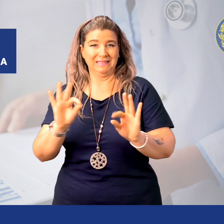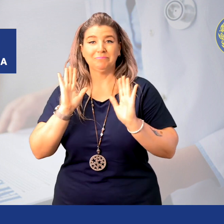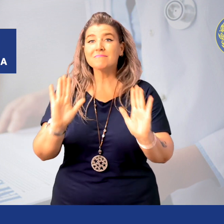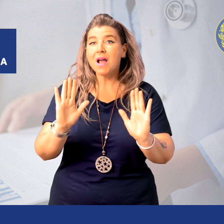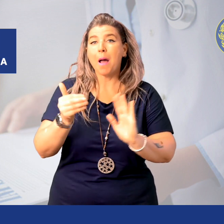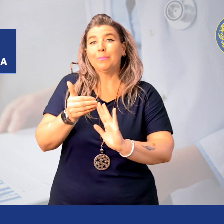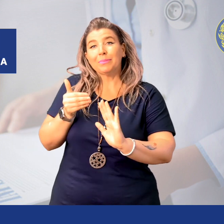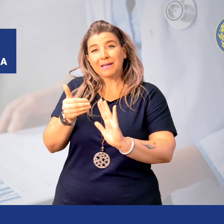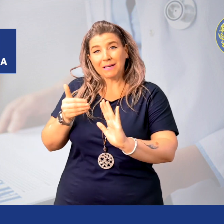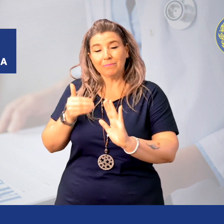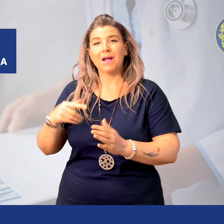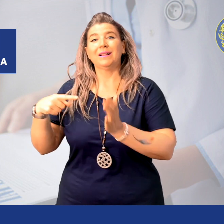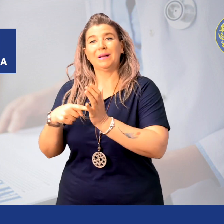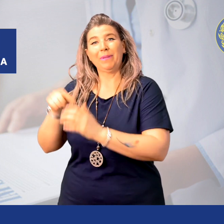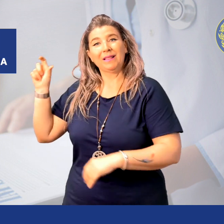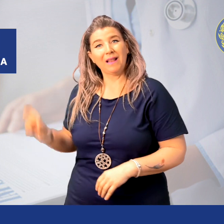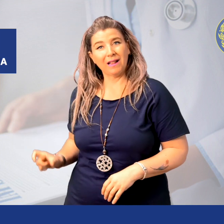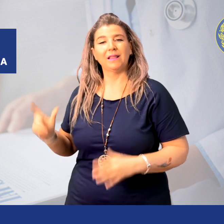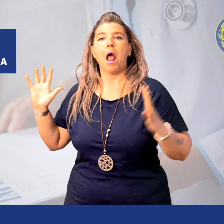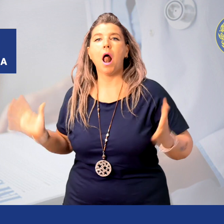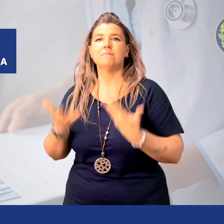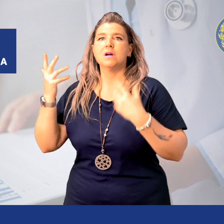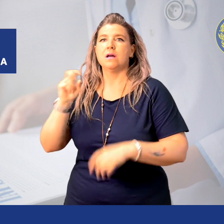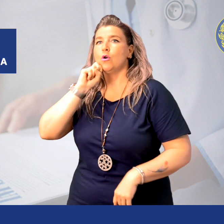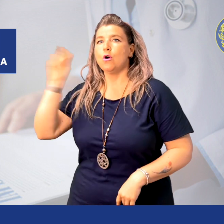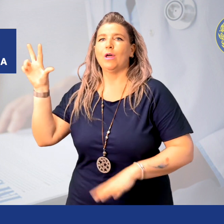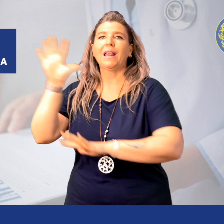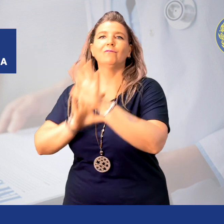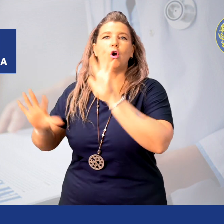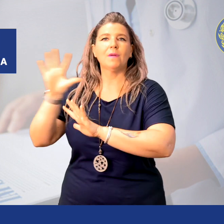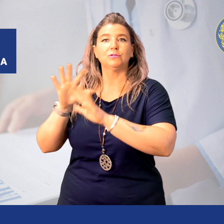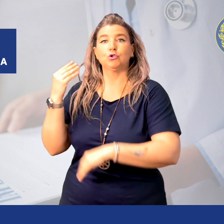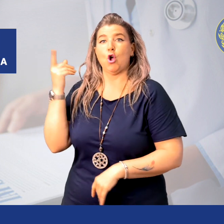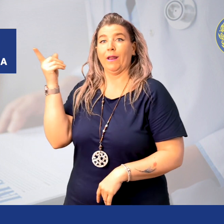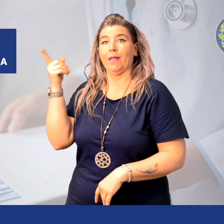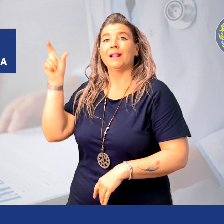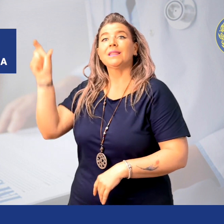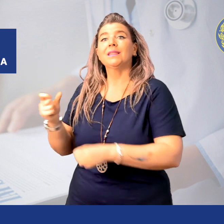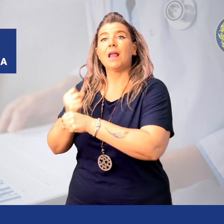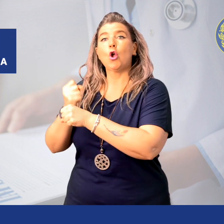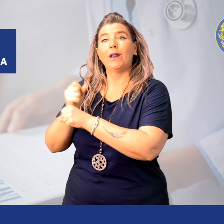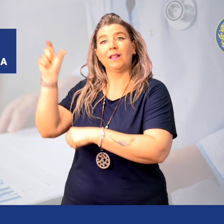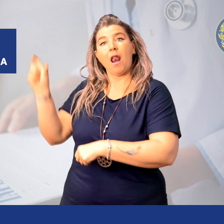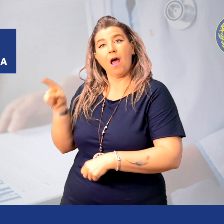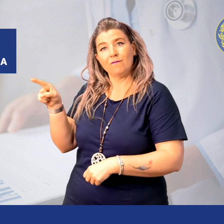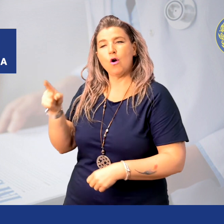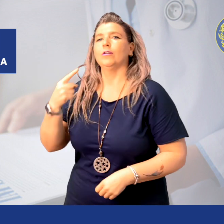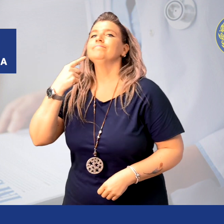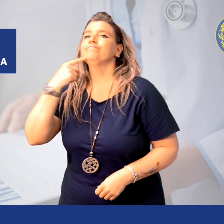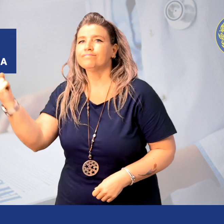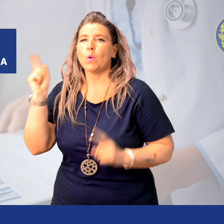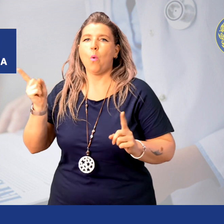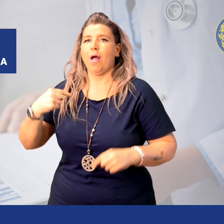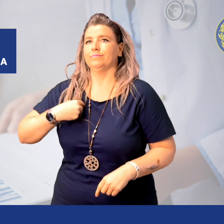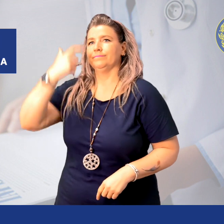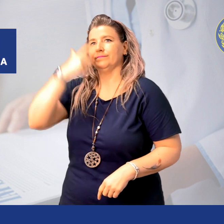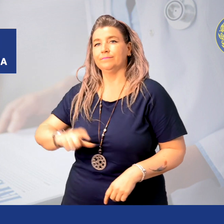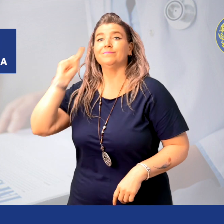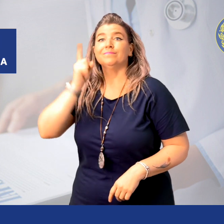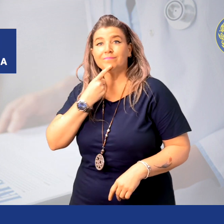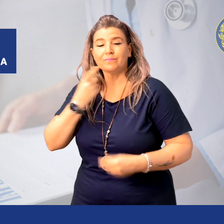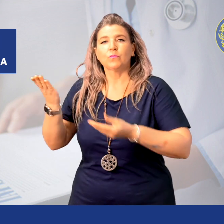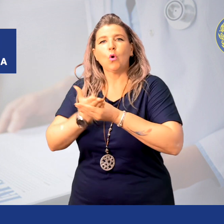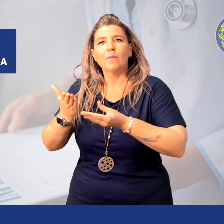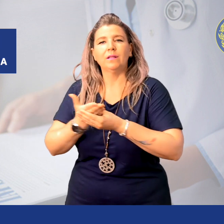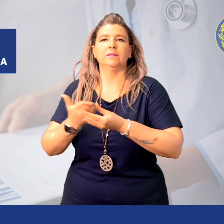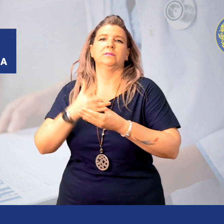Ma il lavoratore deve accertarsi che il Datore di Lavoro sia in possesso di copia del verbale di riconoscimento